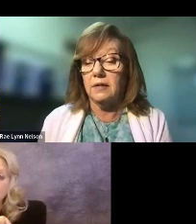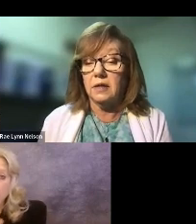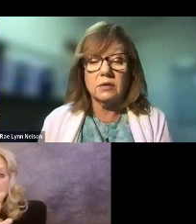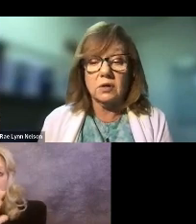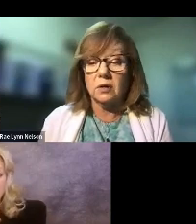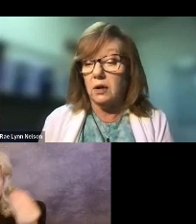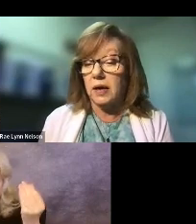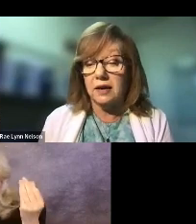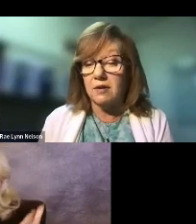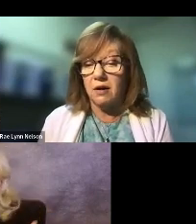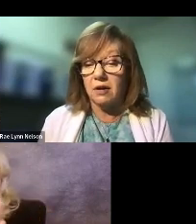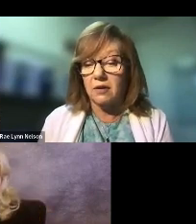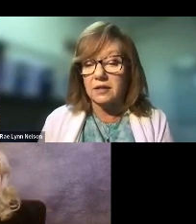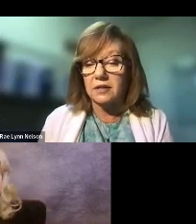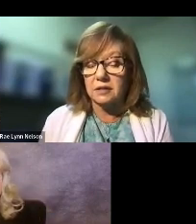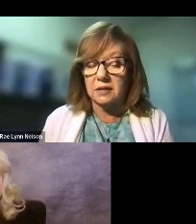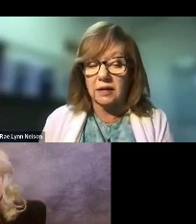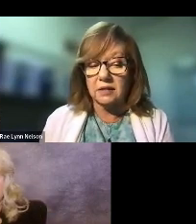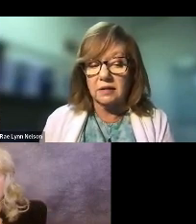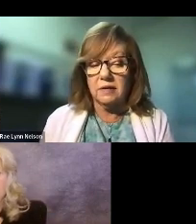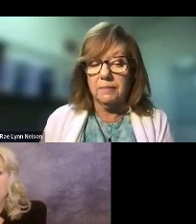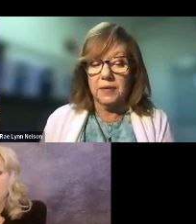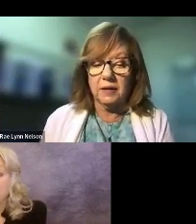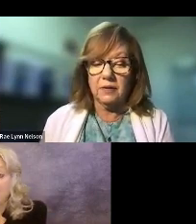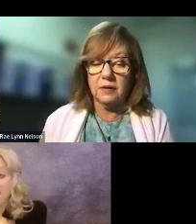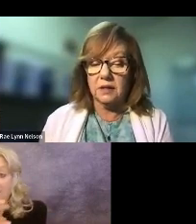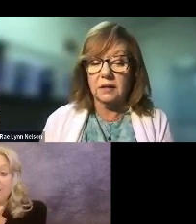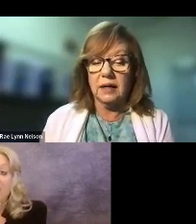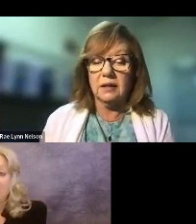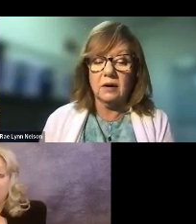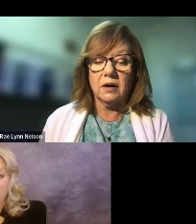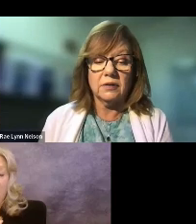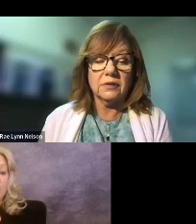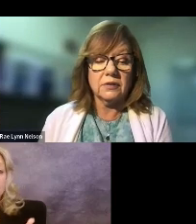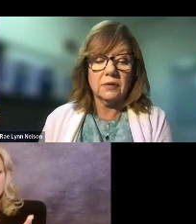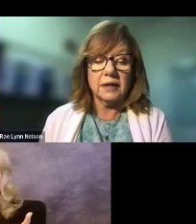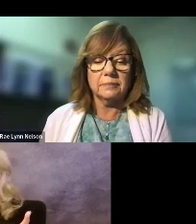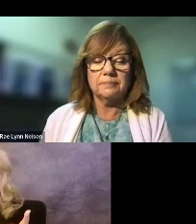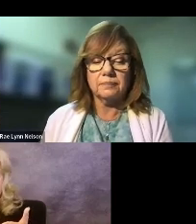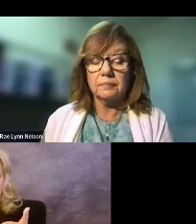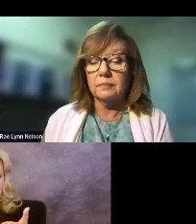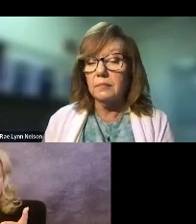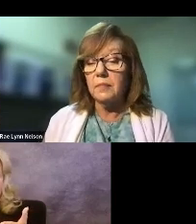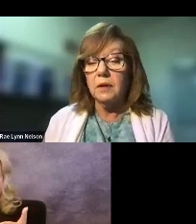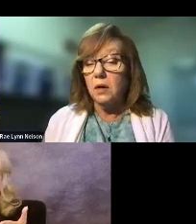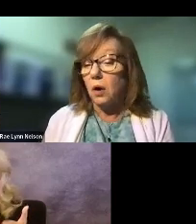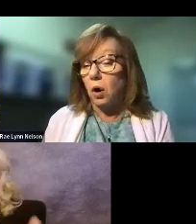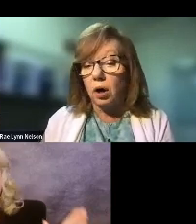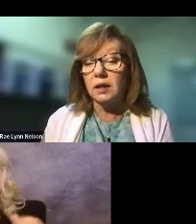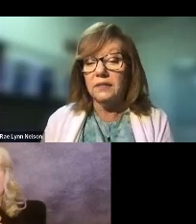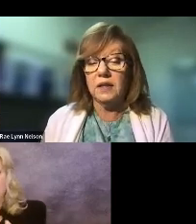que se encuentran en todo el estado y hay un enlace allí en su pantalla. Todos